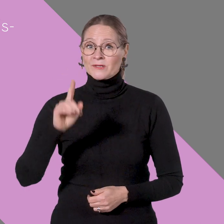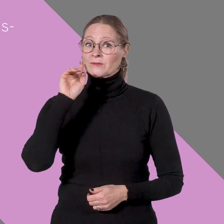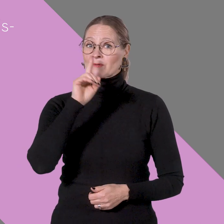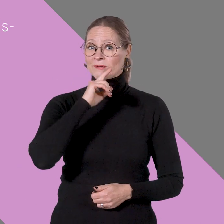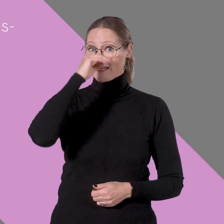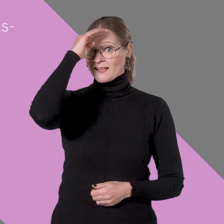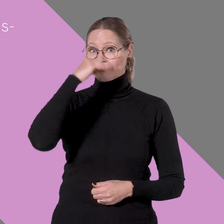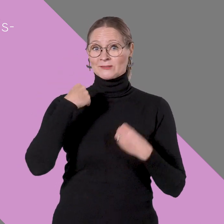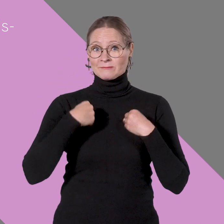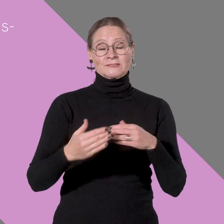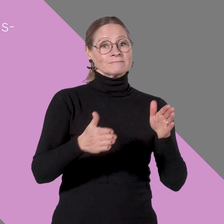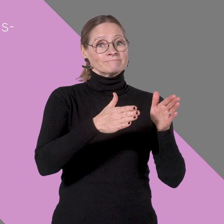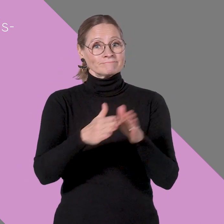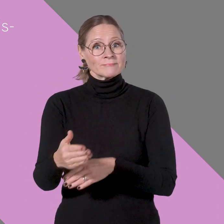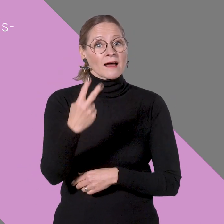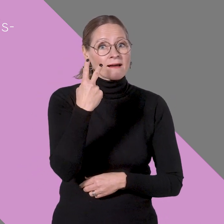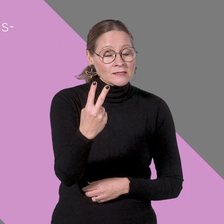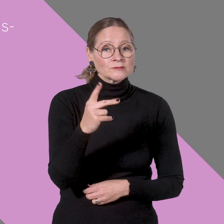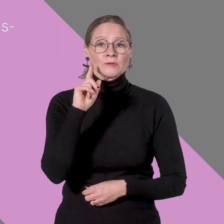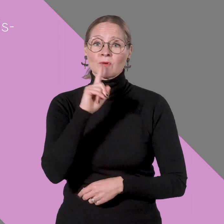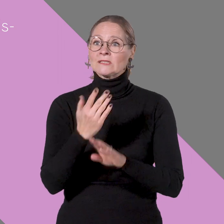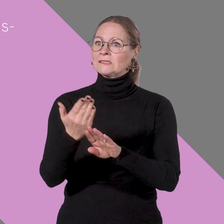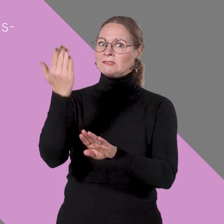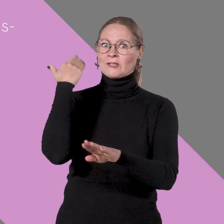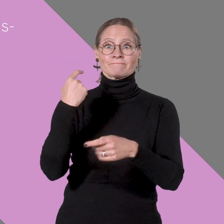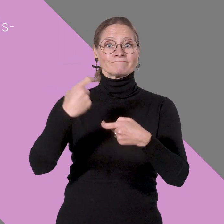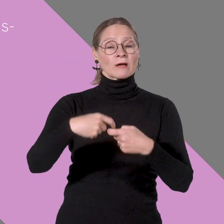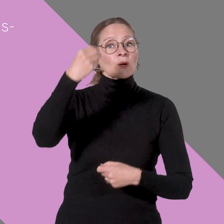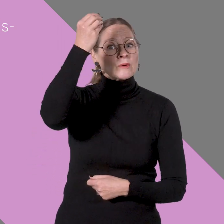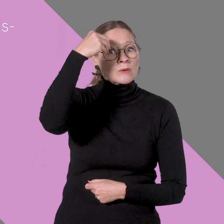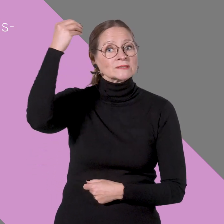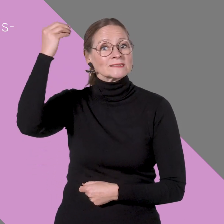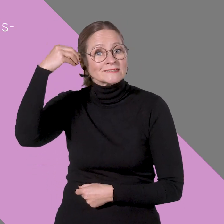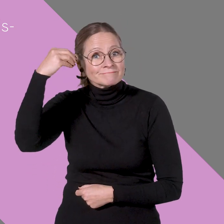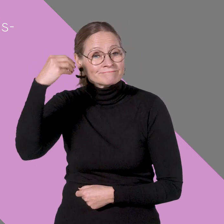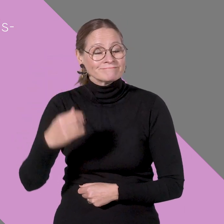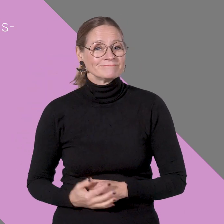Kuurojen kansanopisto järjestää kaksi kuurojen historiaa käsittelevää kurssia.